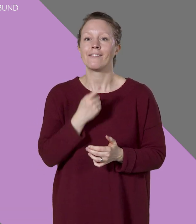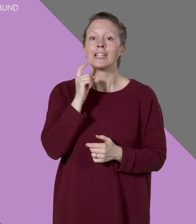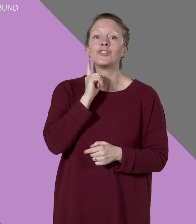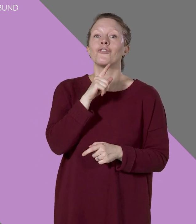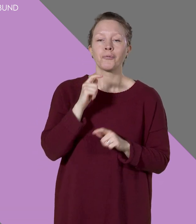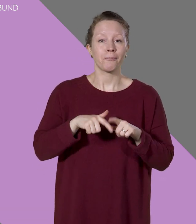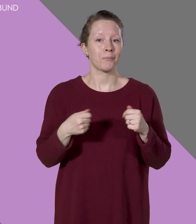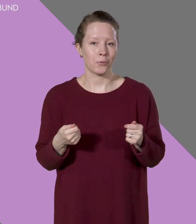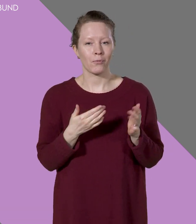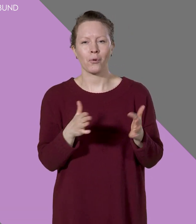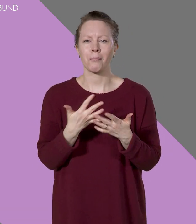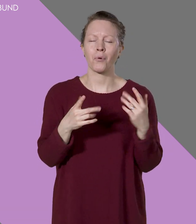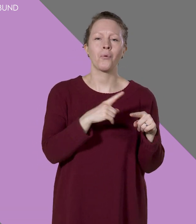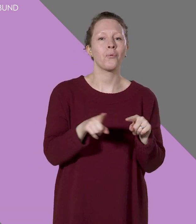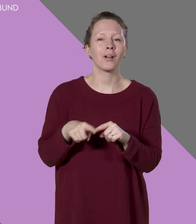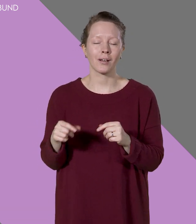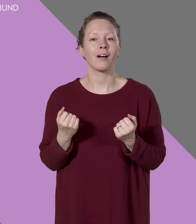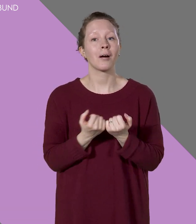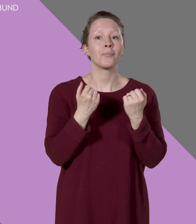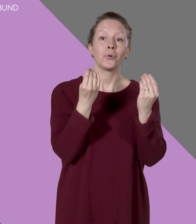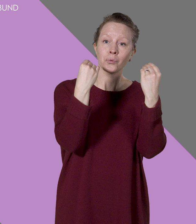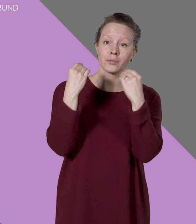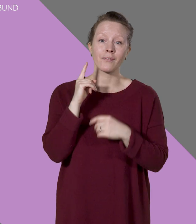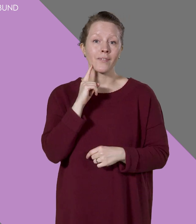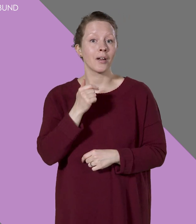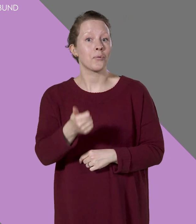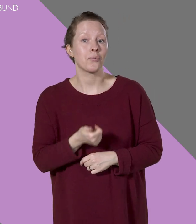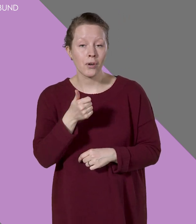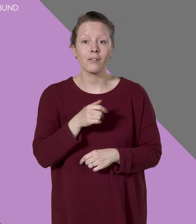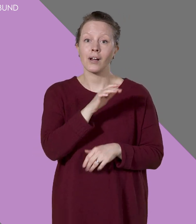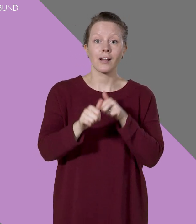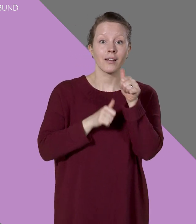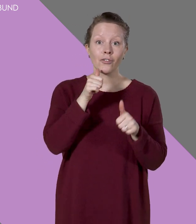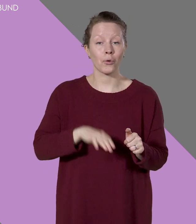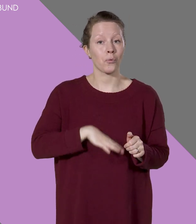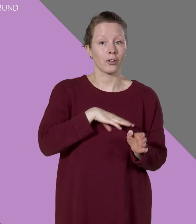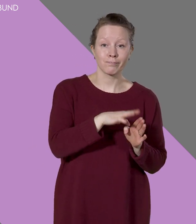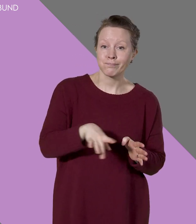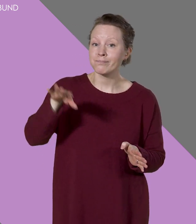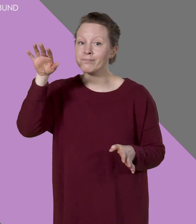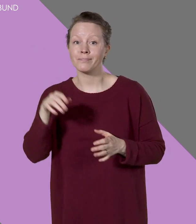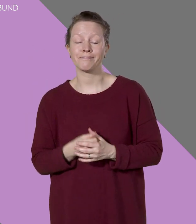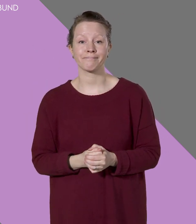Finlands Dövas Förbund arrangerar talrika kamratkurser - årligen för deltagare i alla åldrar.